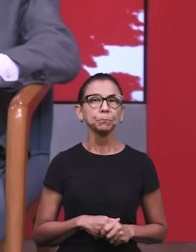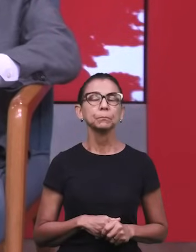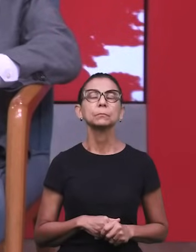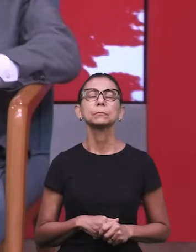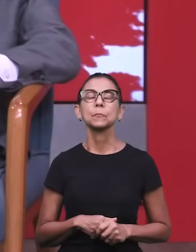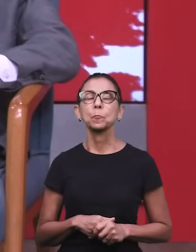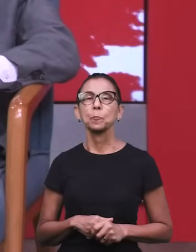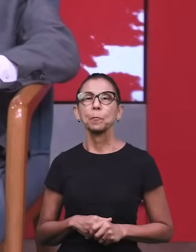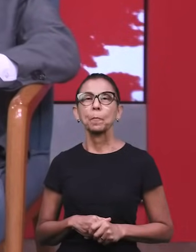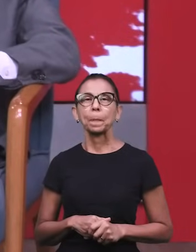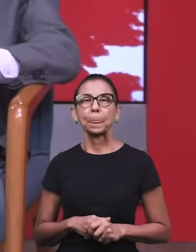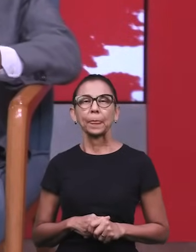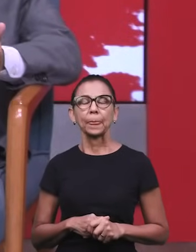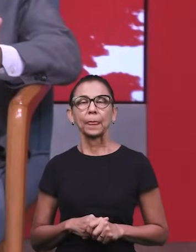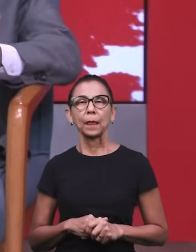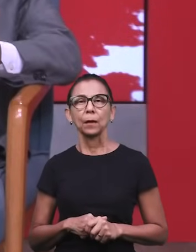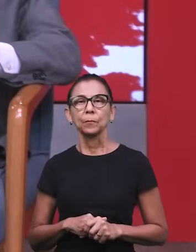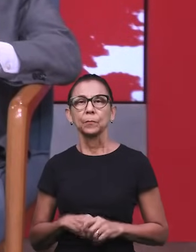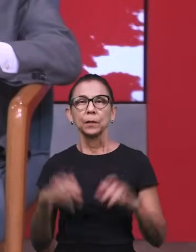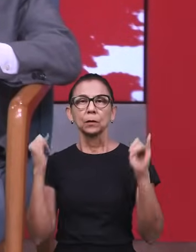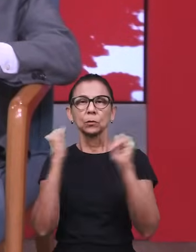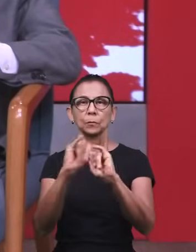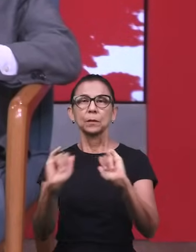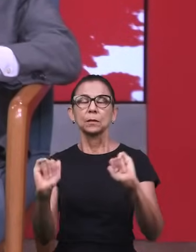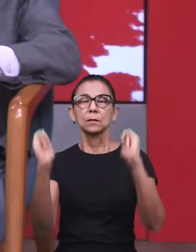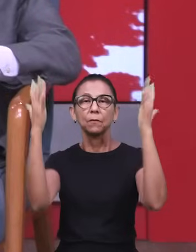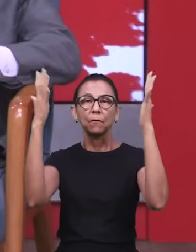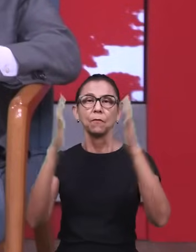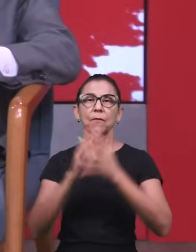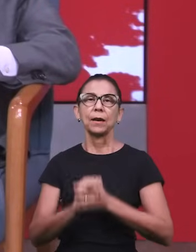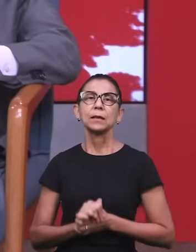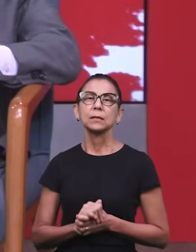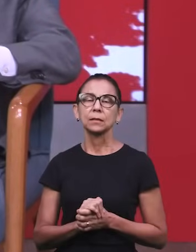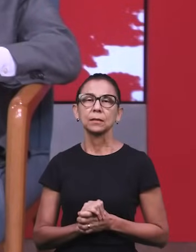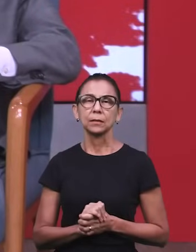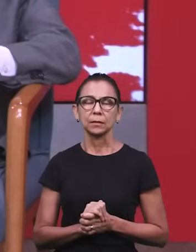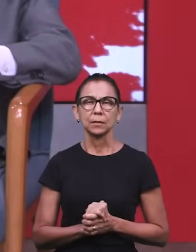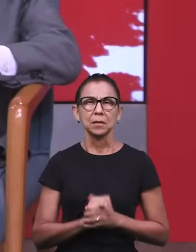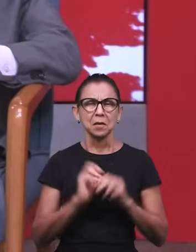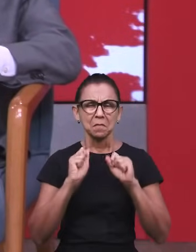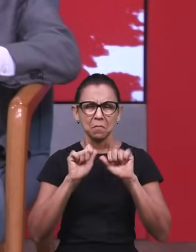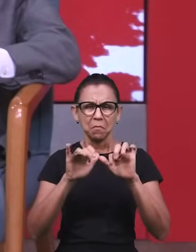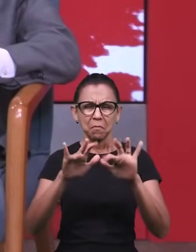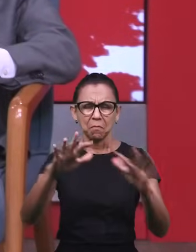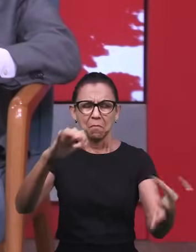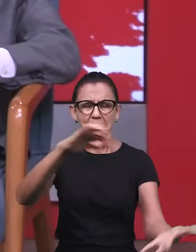porque o Trombetas e festas atingiu parte da Índia onde vários pastores estiveram aqui conosco